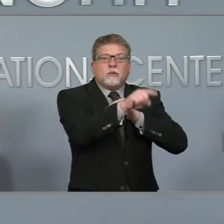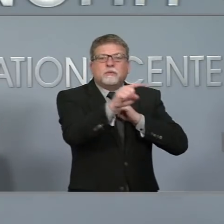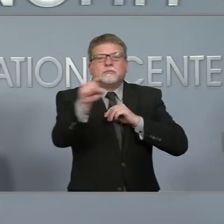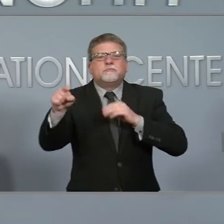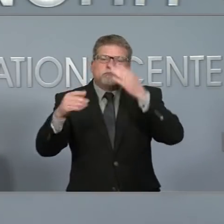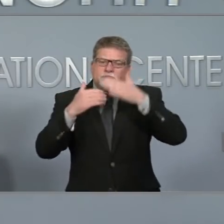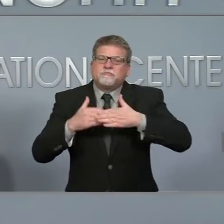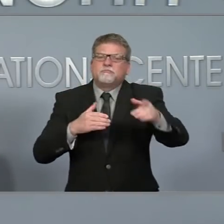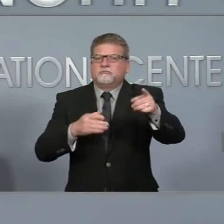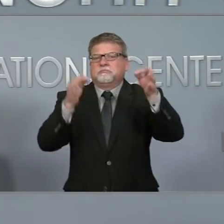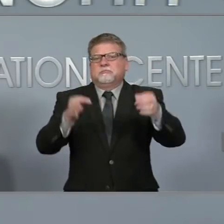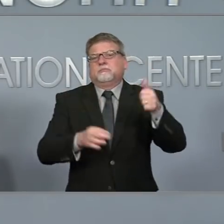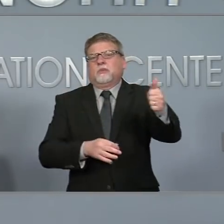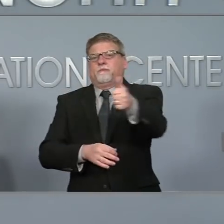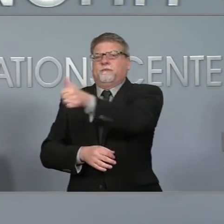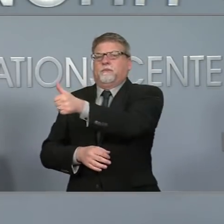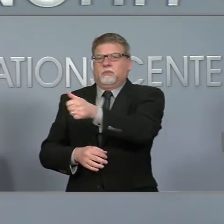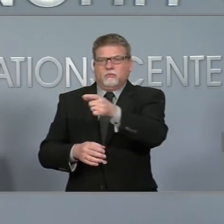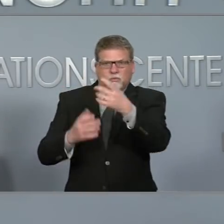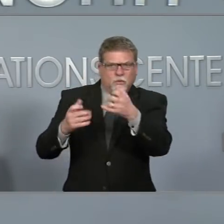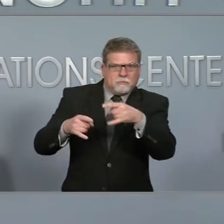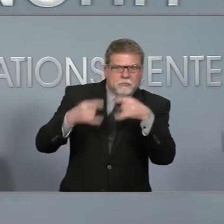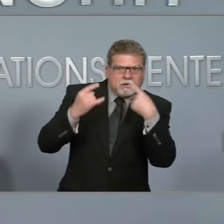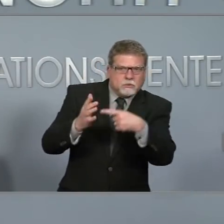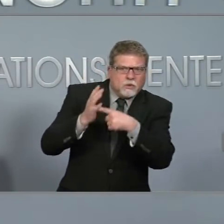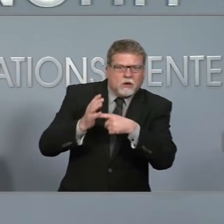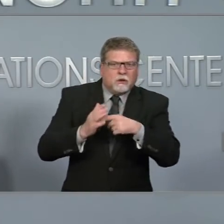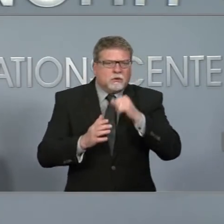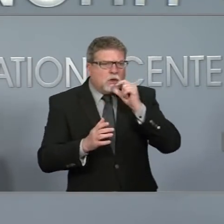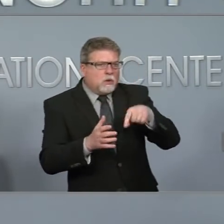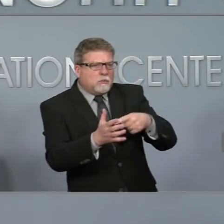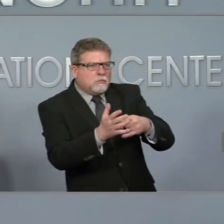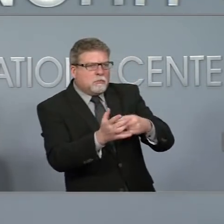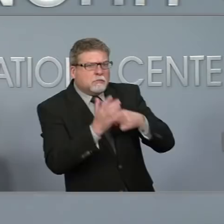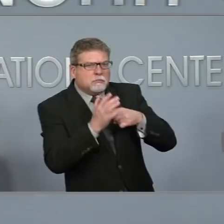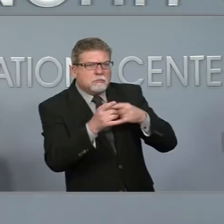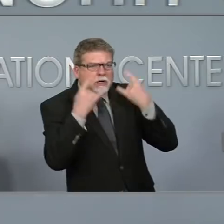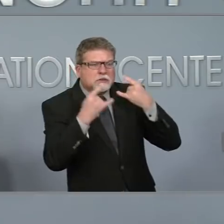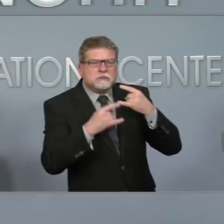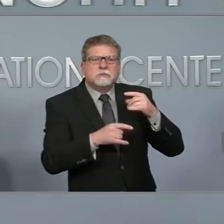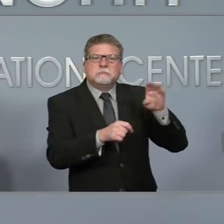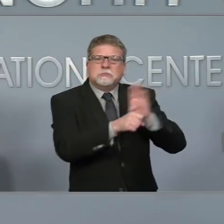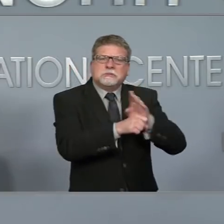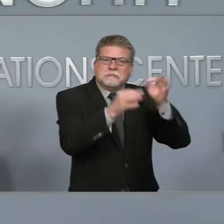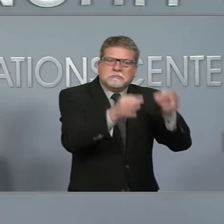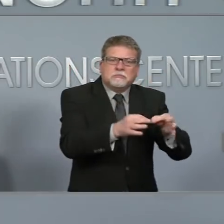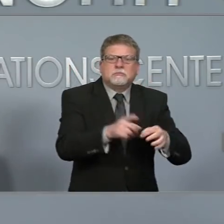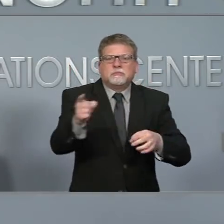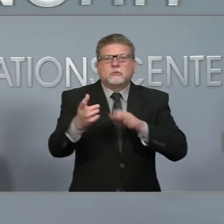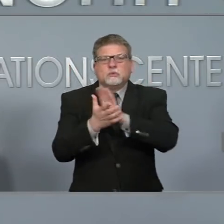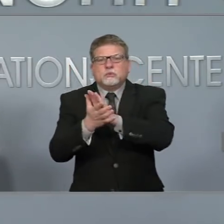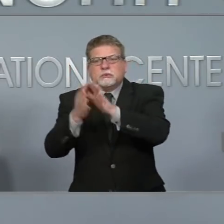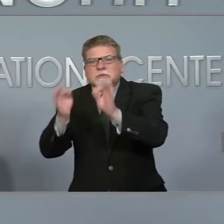Y más fin a la obligación del uso de mascarilla, en todo el Estado en la primavera pasada,